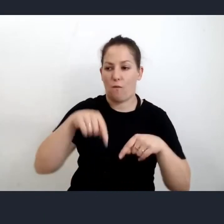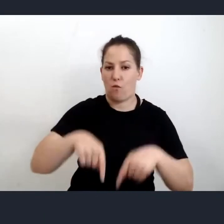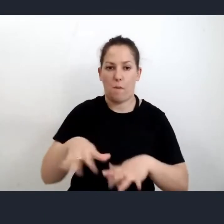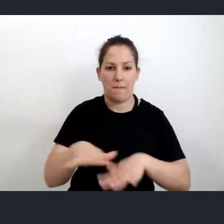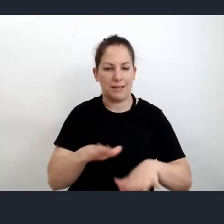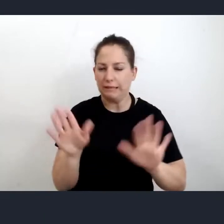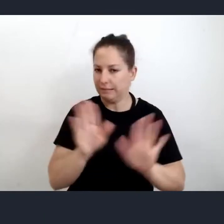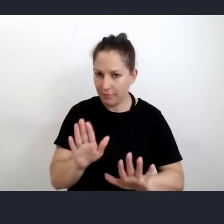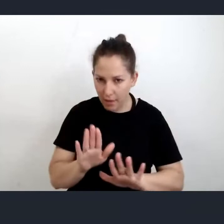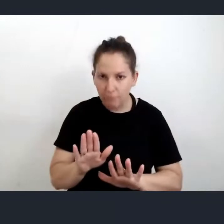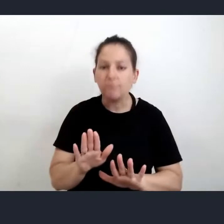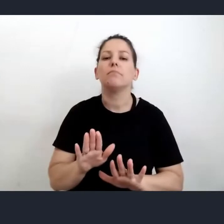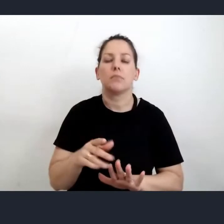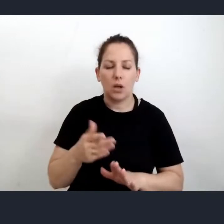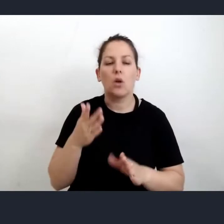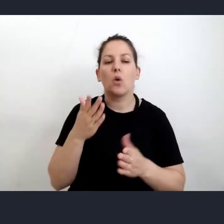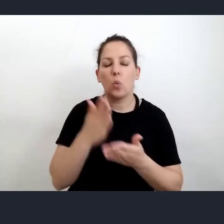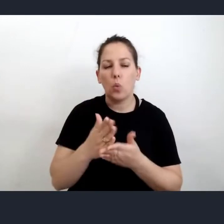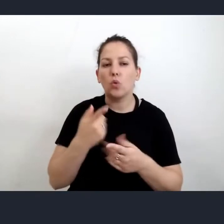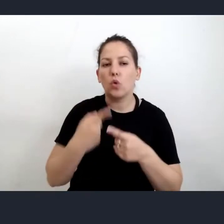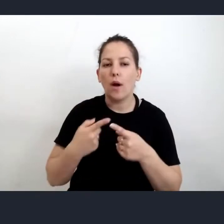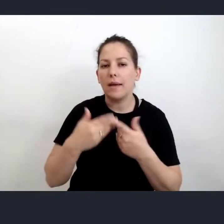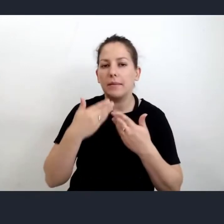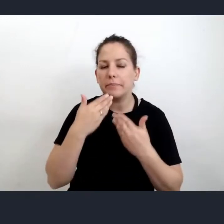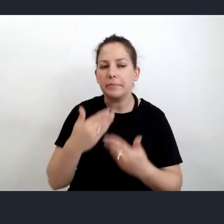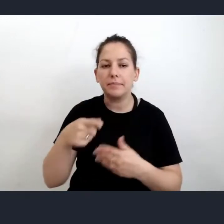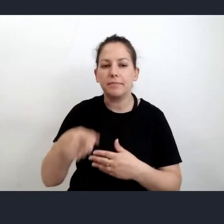To wynikało już trochę z wypowiedzi